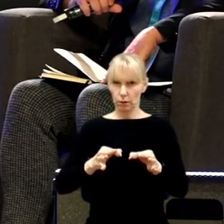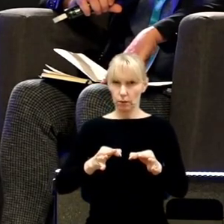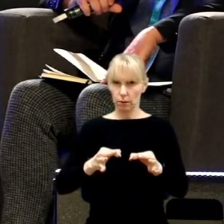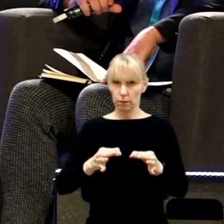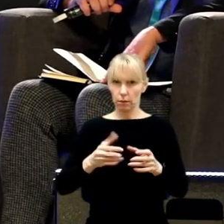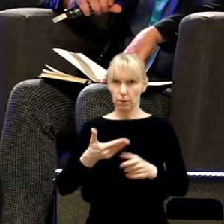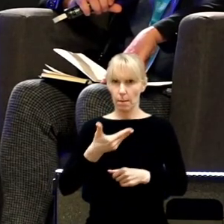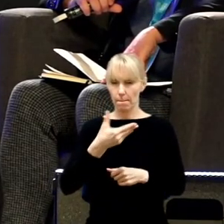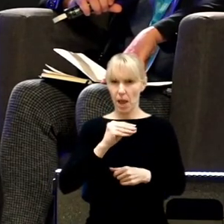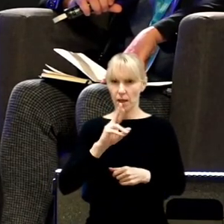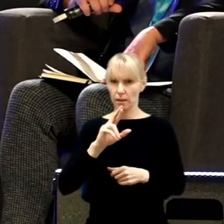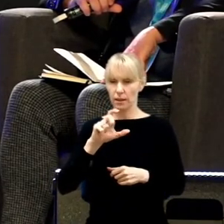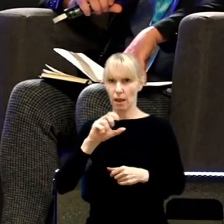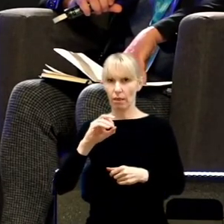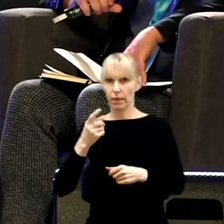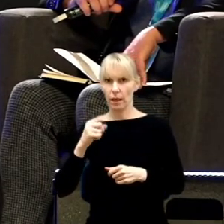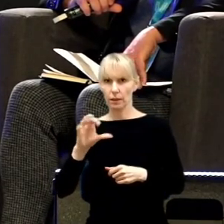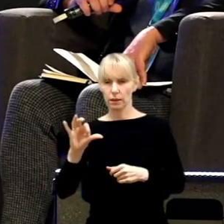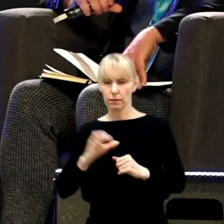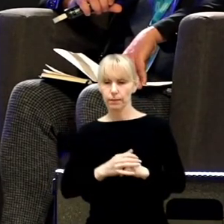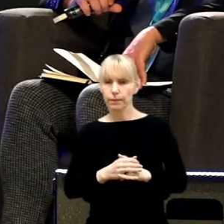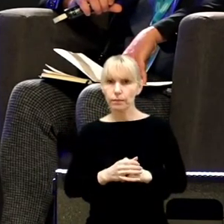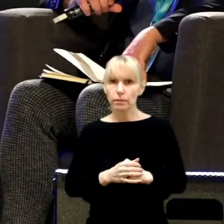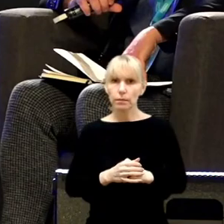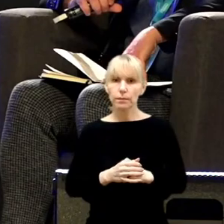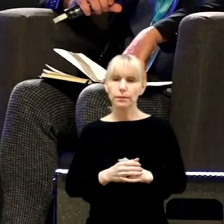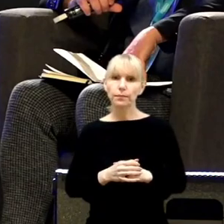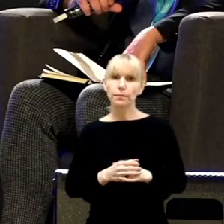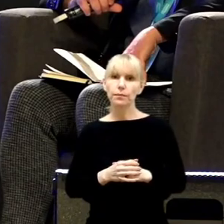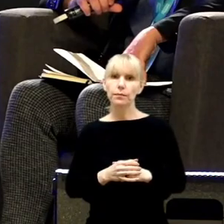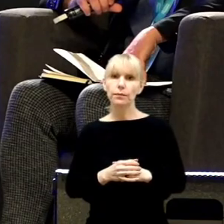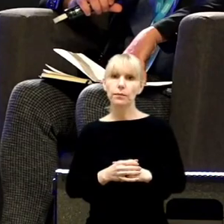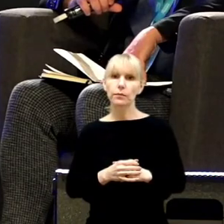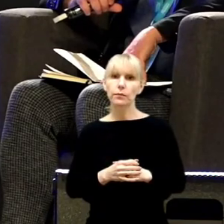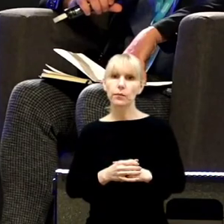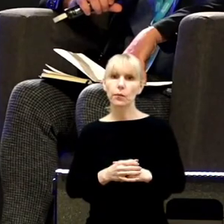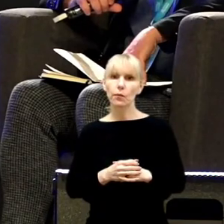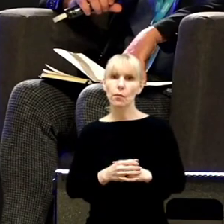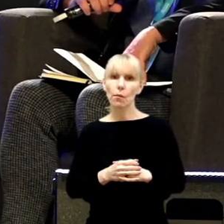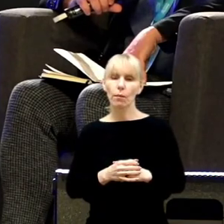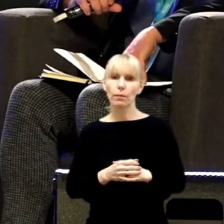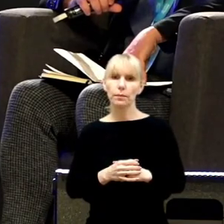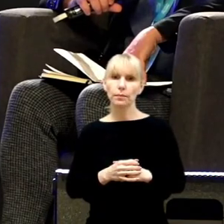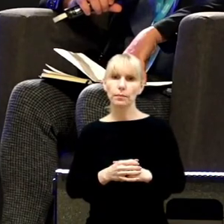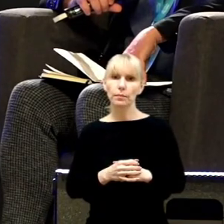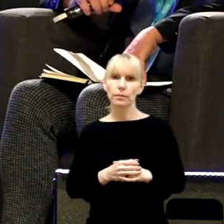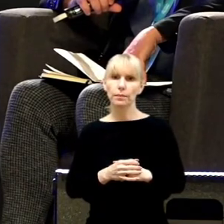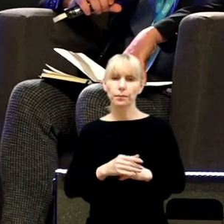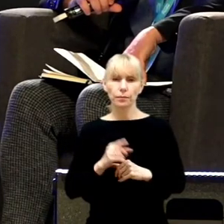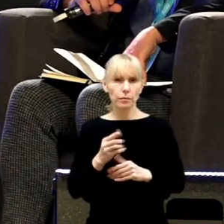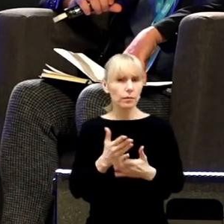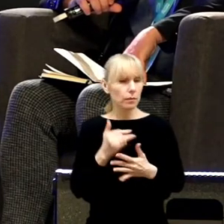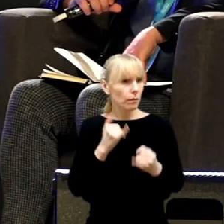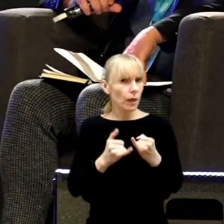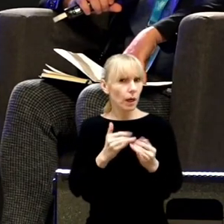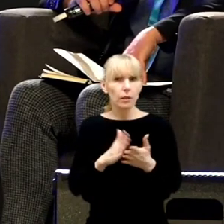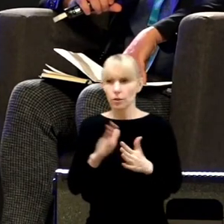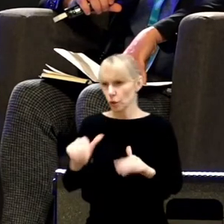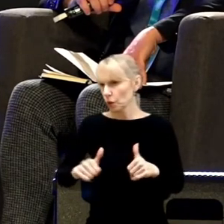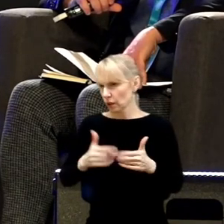wynajmowane tym, którzy mają problem niż je w jakiś sposób dotować, bo ci, których stać na mercedesy sobie je kupią, tak samo ci,